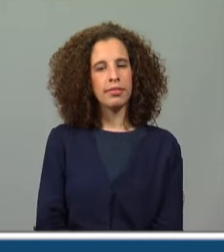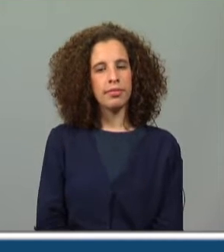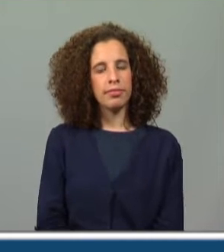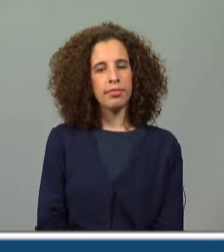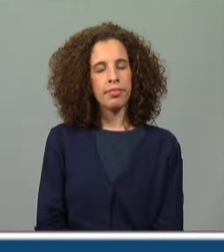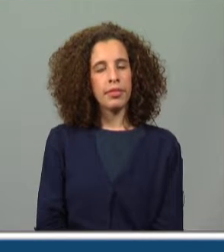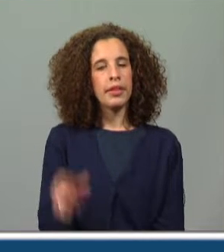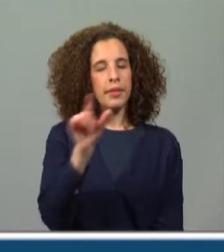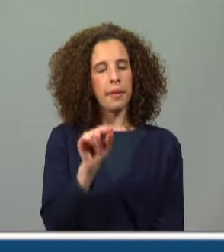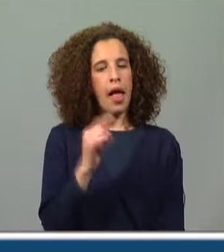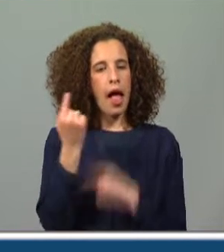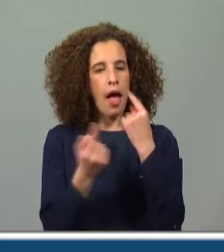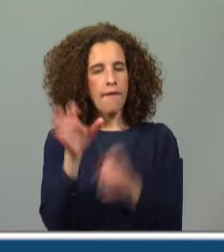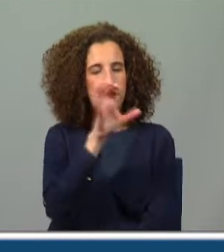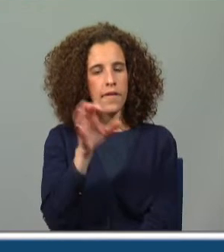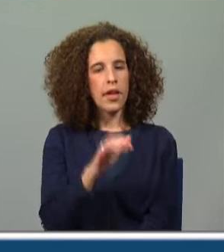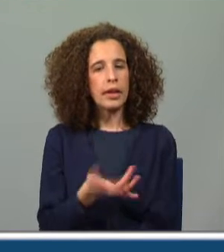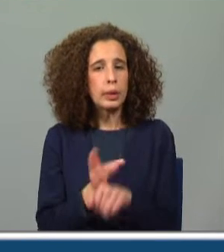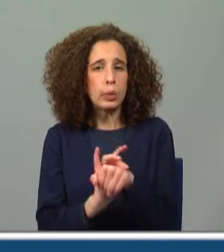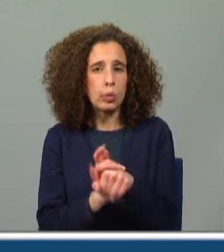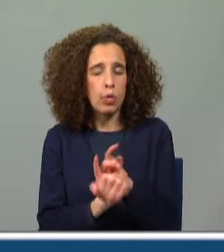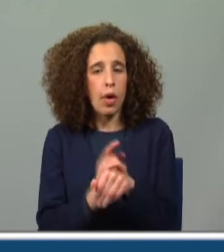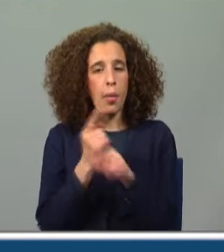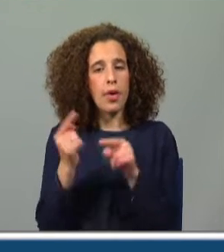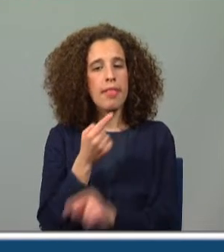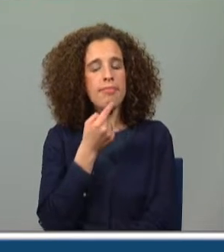e também de alguma forma a sua sensibilidade porque ela percebe Ela 還有你的敏感，因為她察覺到她